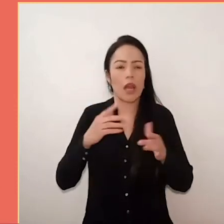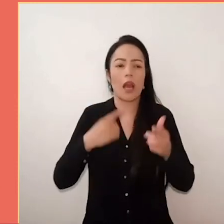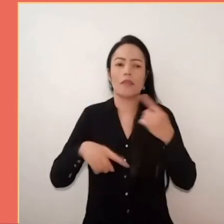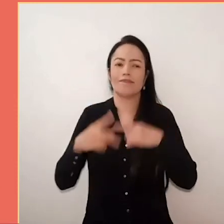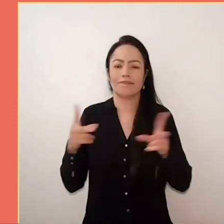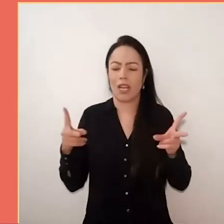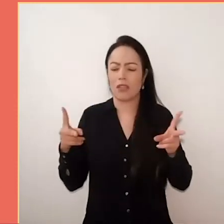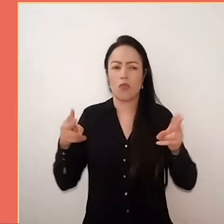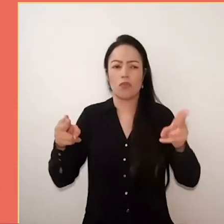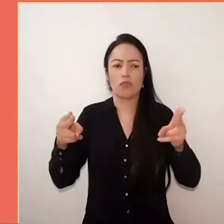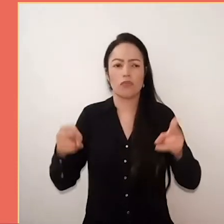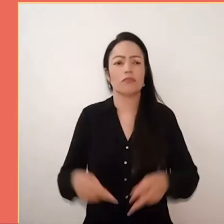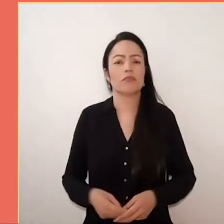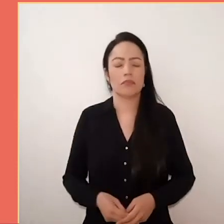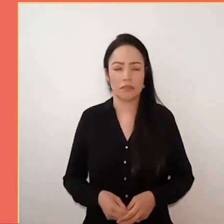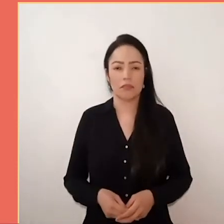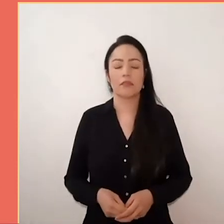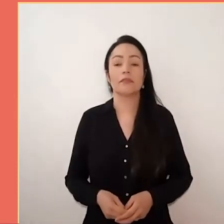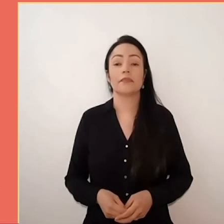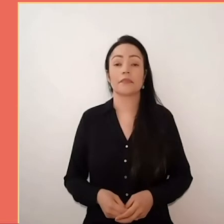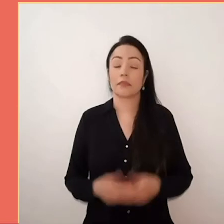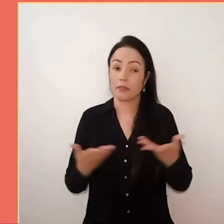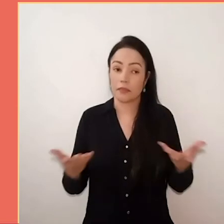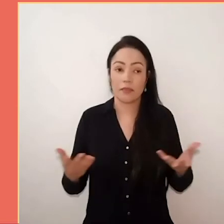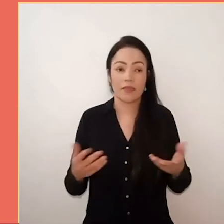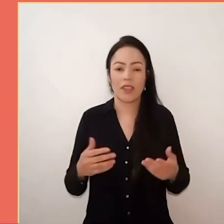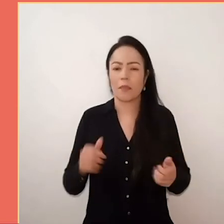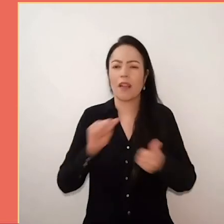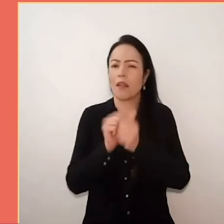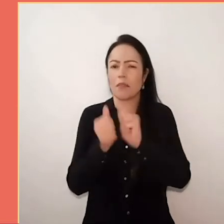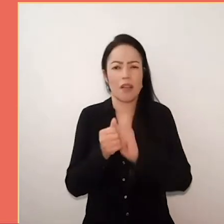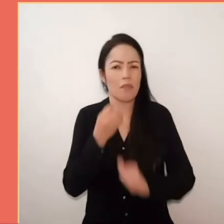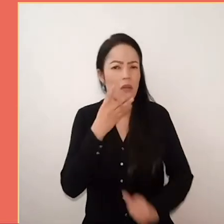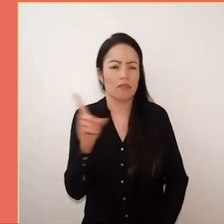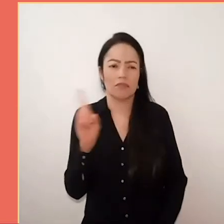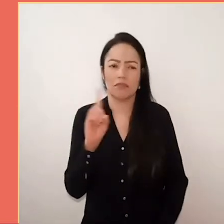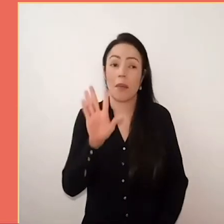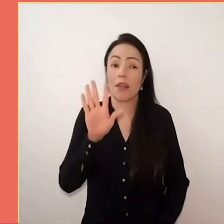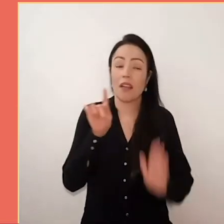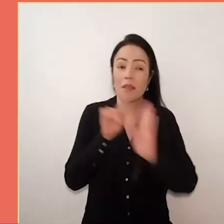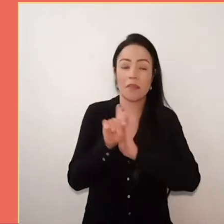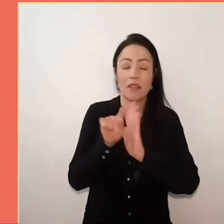os pontos todos muito recordados, e muito mal adaptados, mas as perguntas…